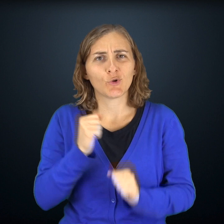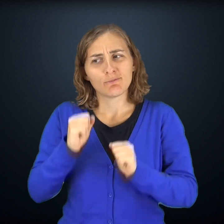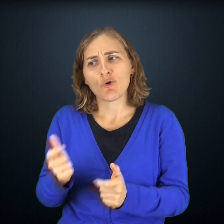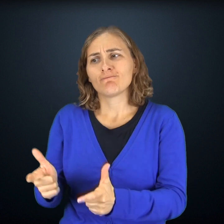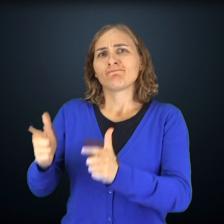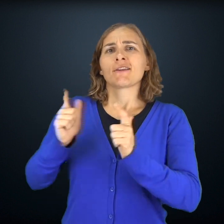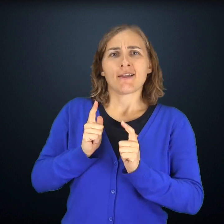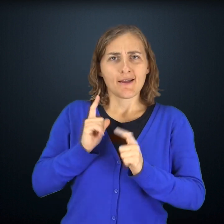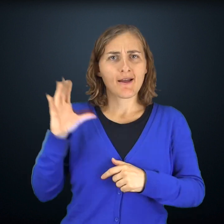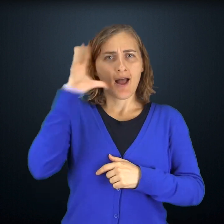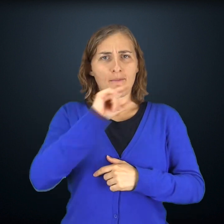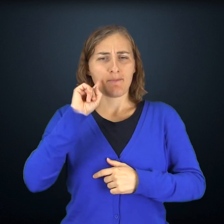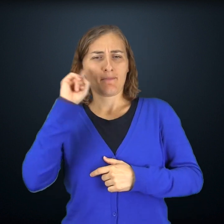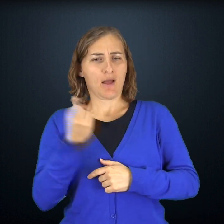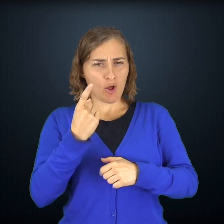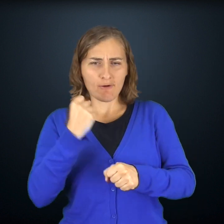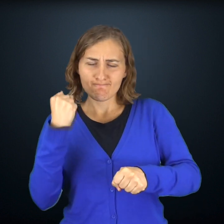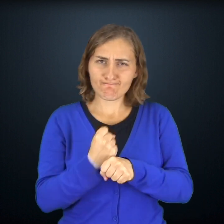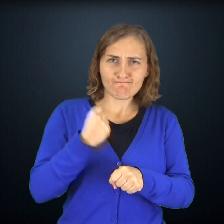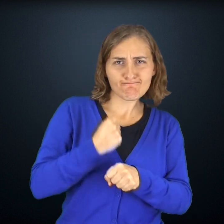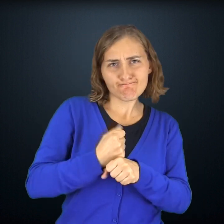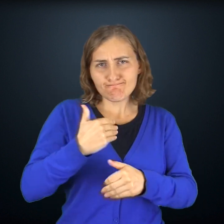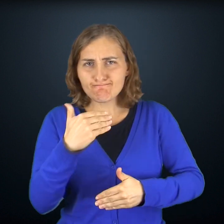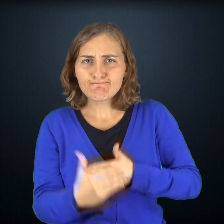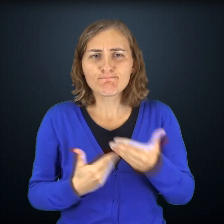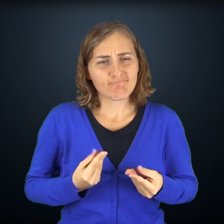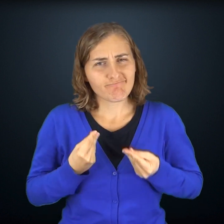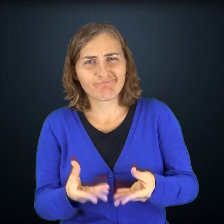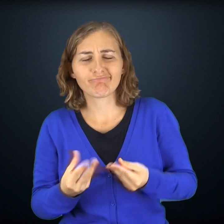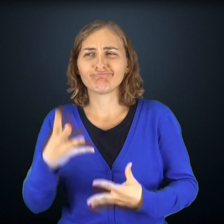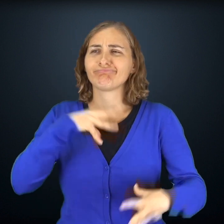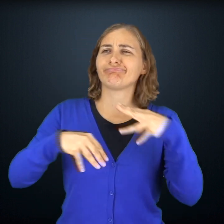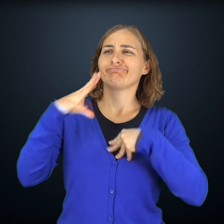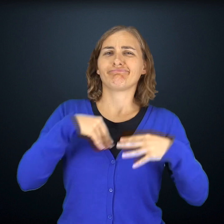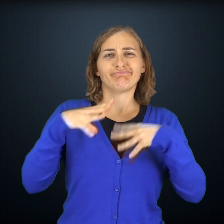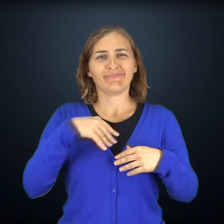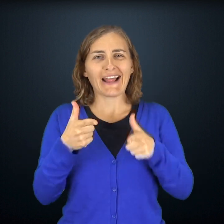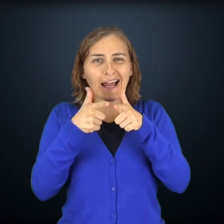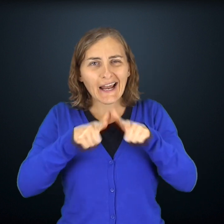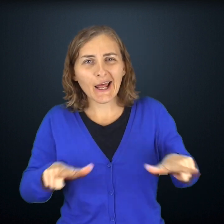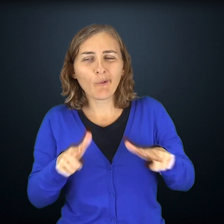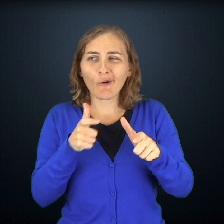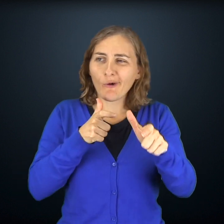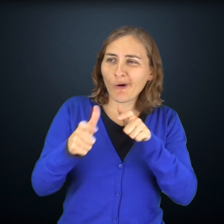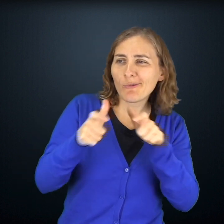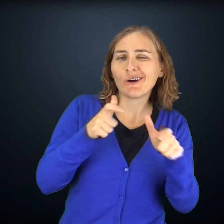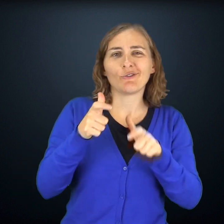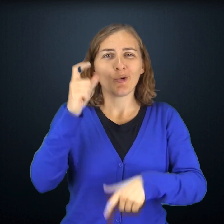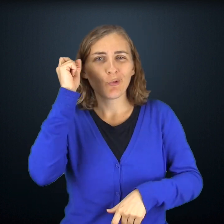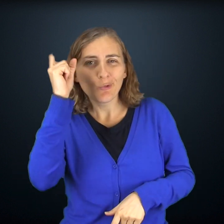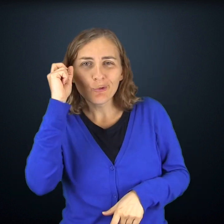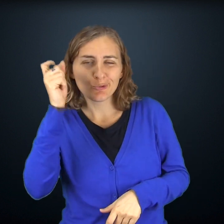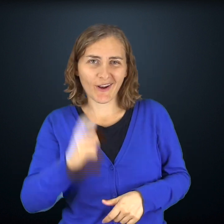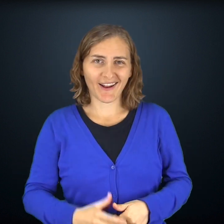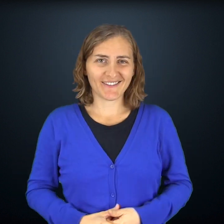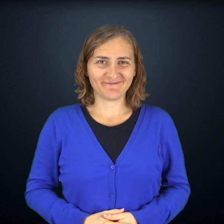così da poter lavorare con profitto sul suo bagaglio linguistico, comunicativo e culturale.